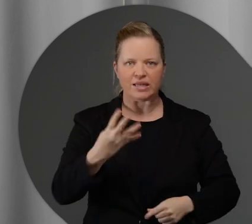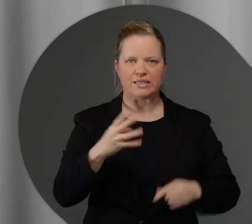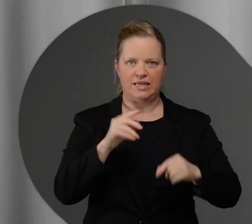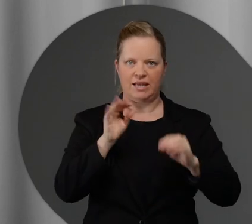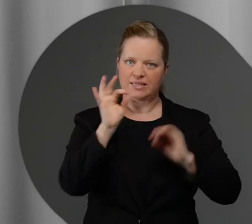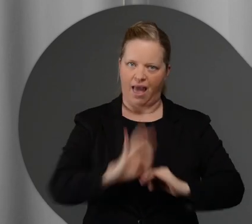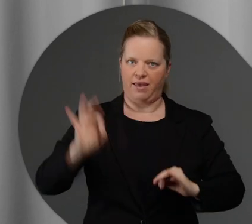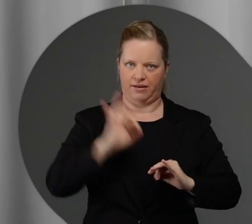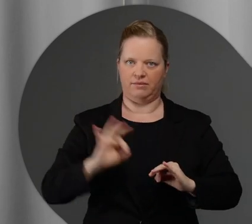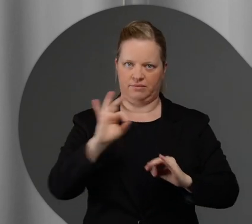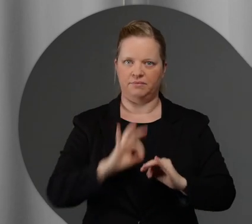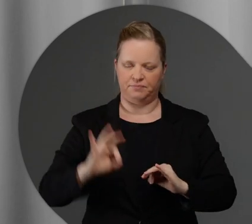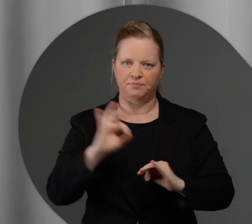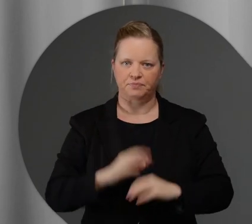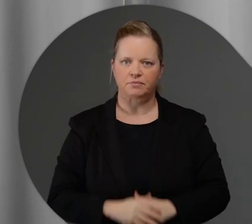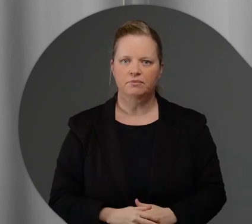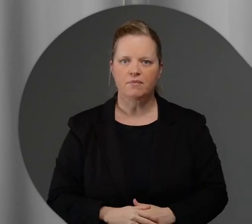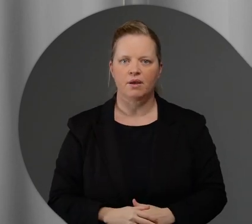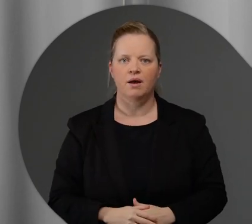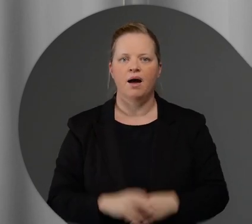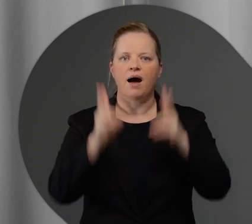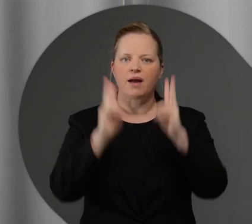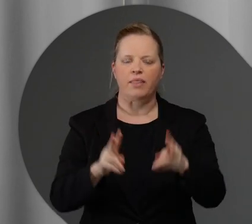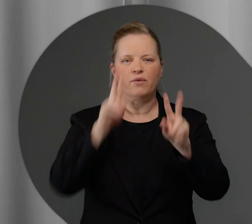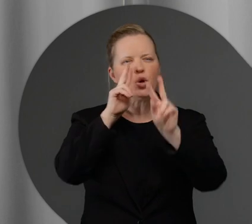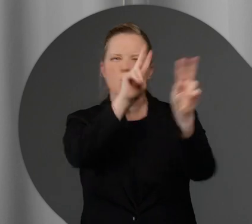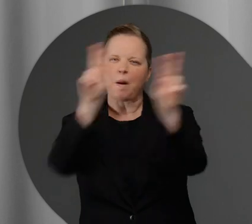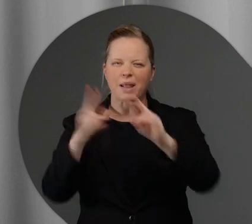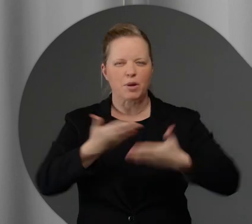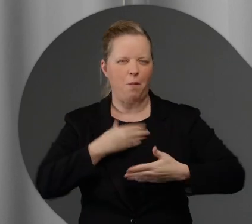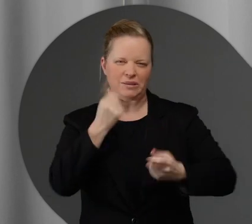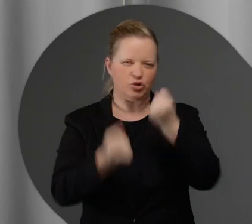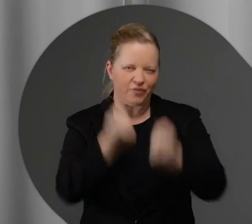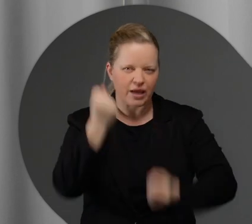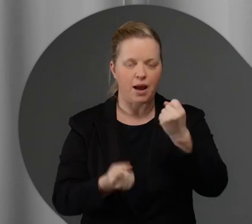also den Überblickt bekommen, ist ein bisschen schwieriger, aber es funktioniert sehr,